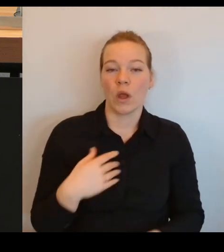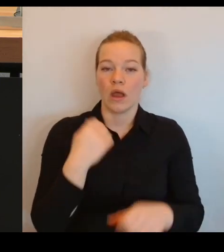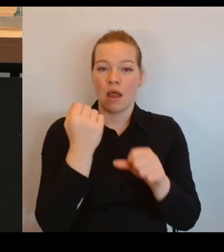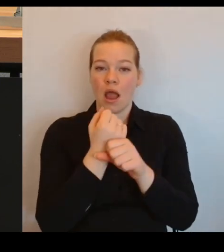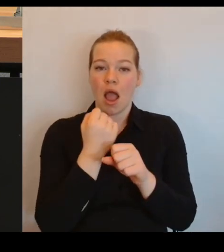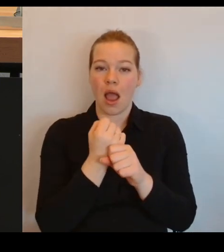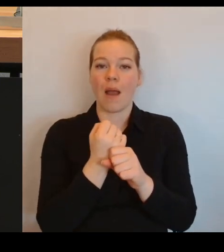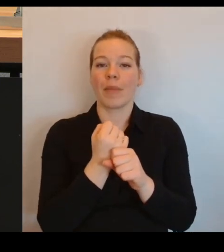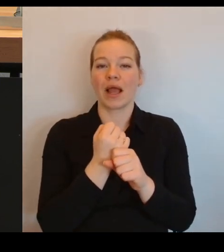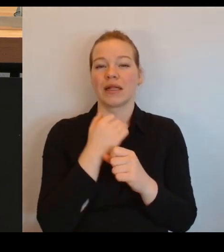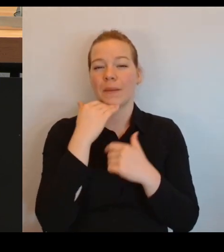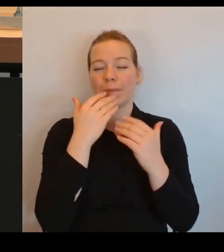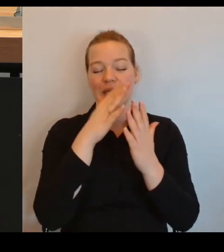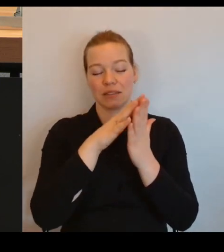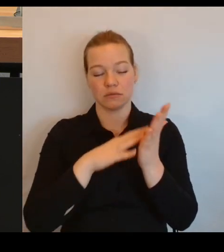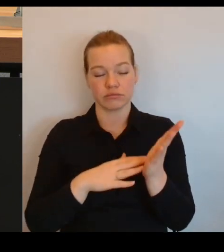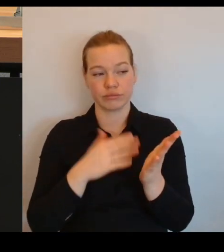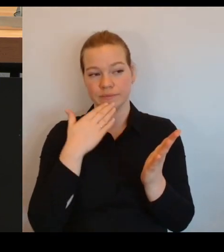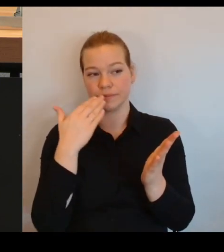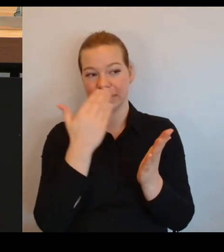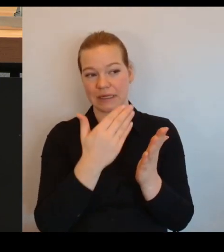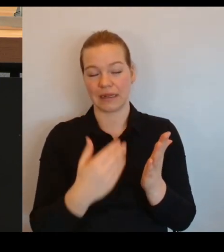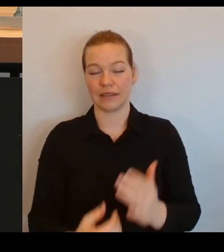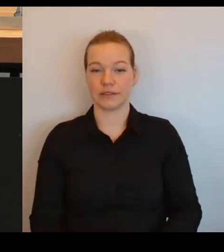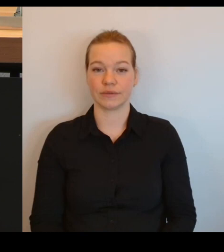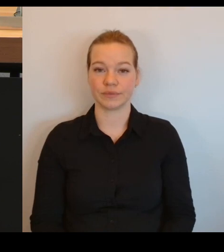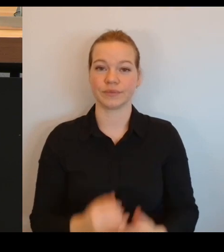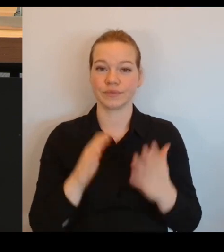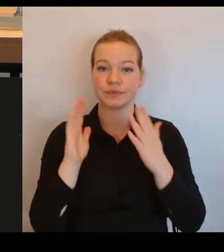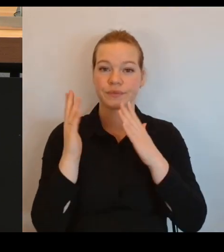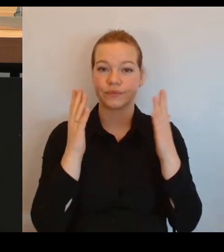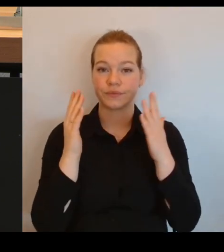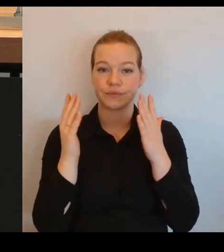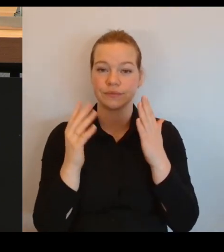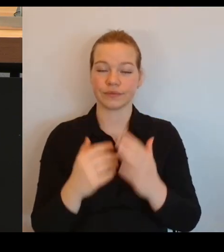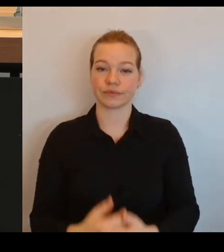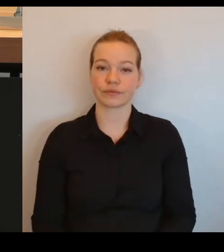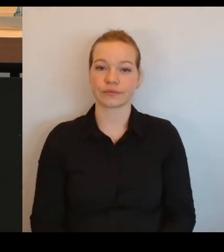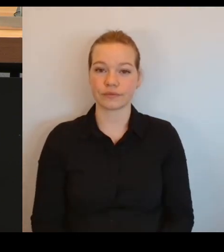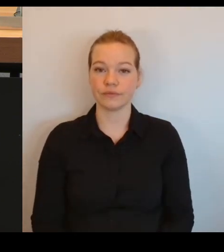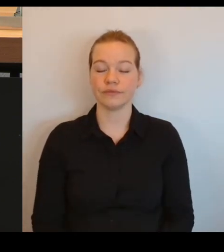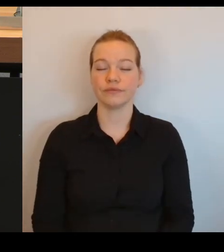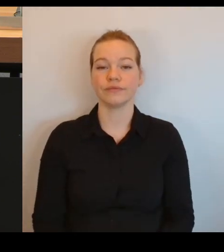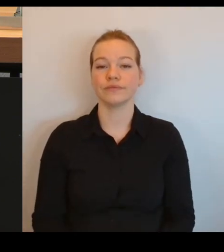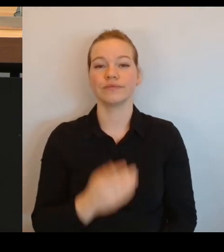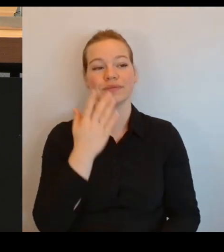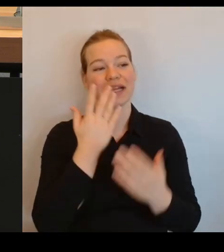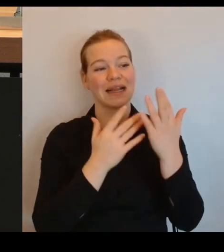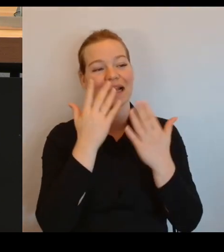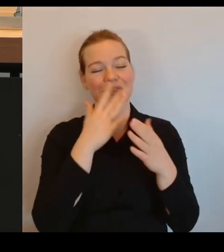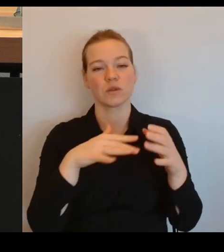Der Rechnungshof ist ein notwendiger und wichtiger Mahner im Umgang mit öffentlichen Geldern. Es freut mich besonders, dass